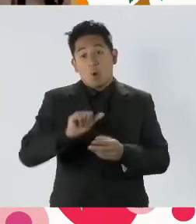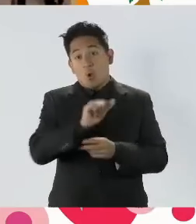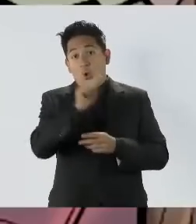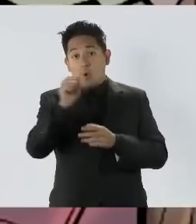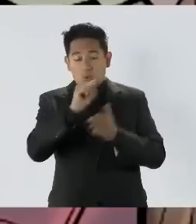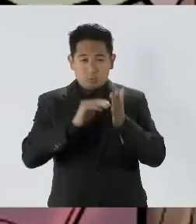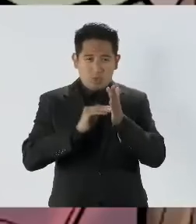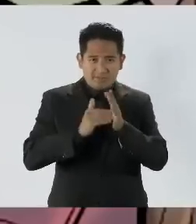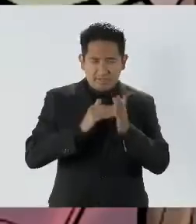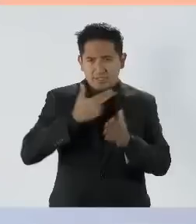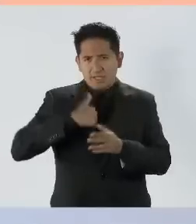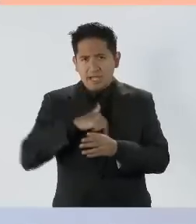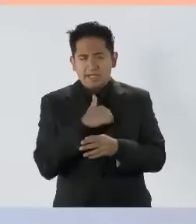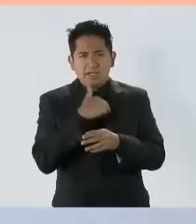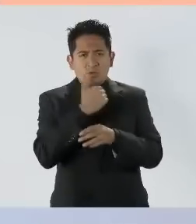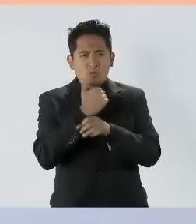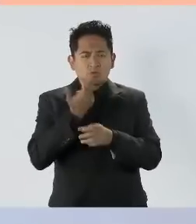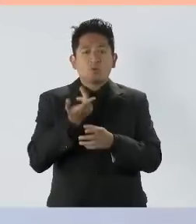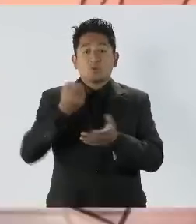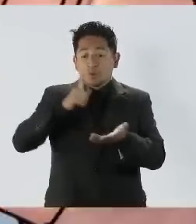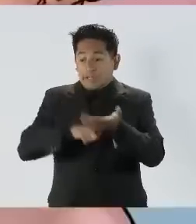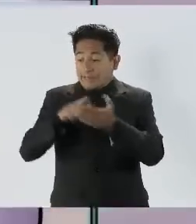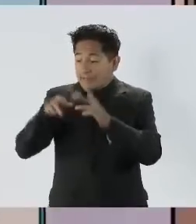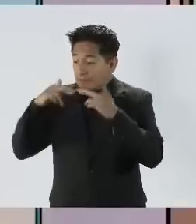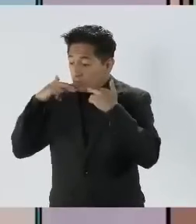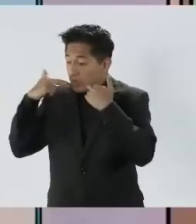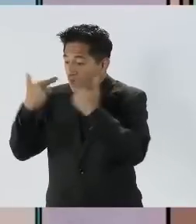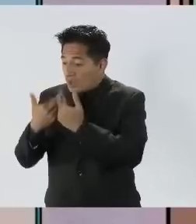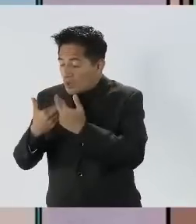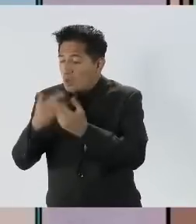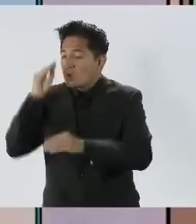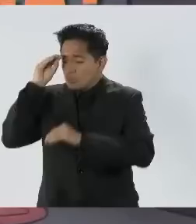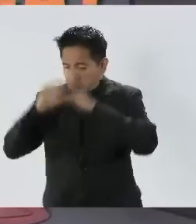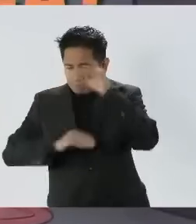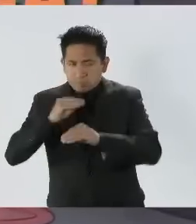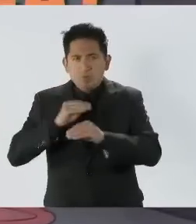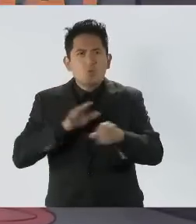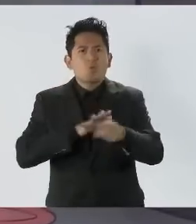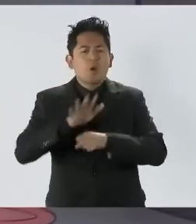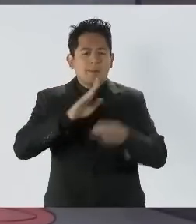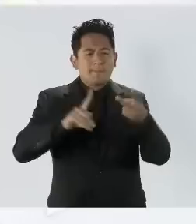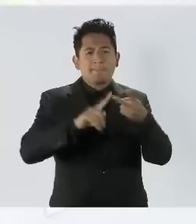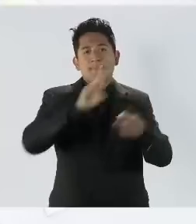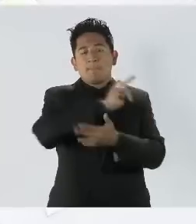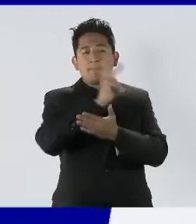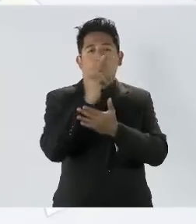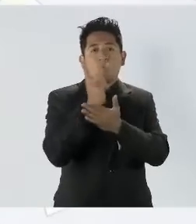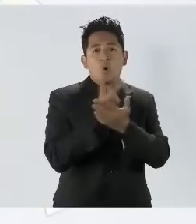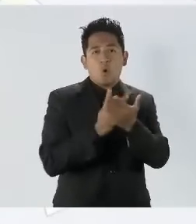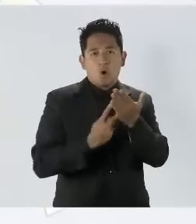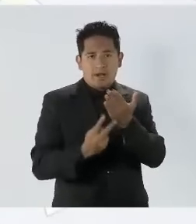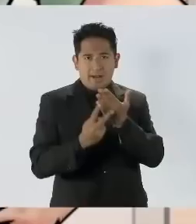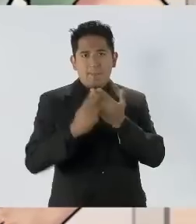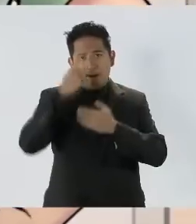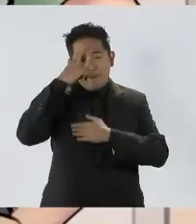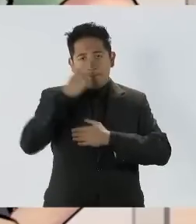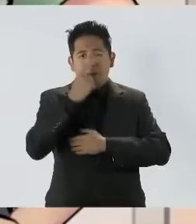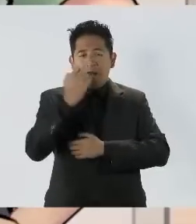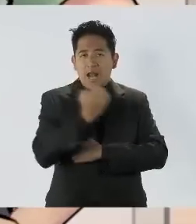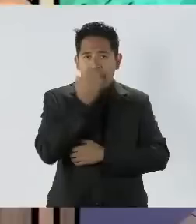que surgió del gabinete fue el programa auxilio escolar que se implementa en los planteles